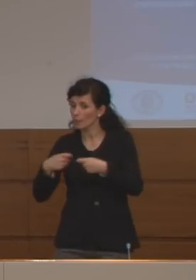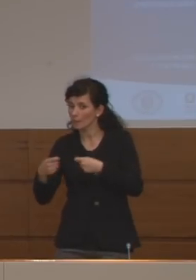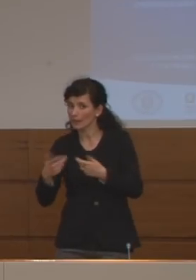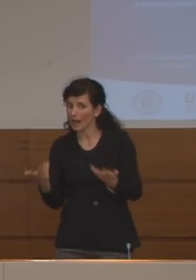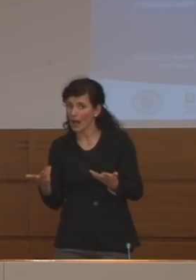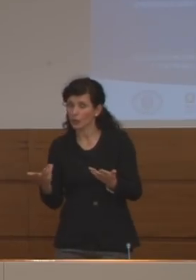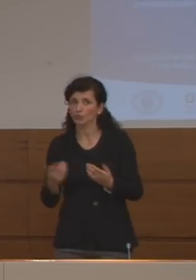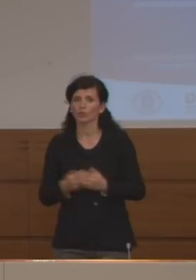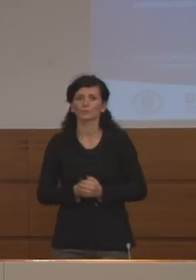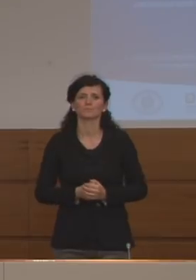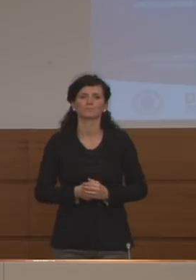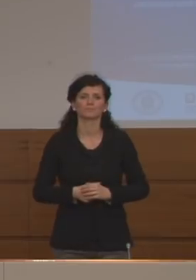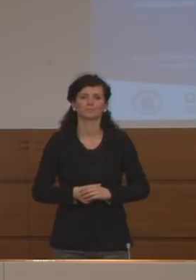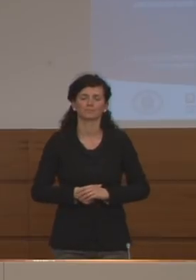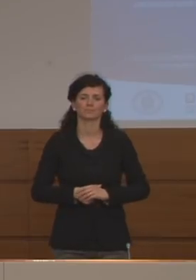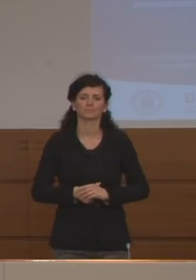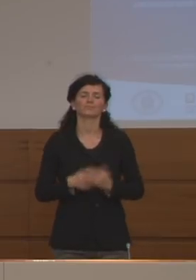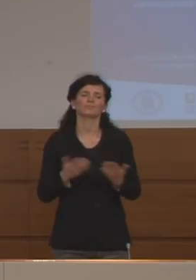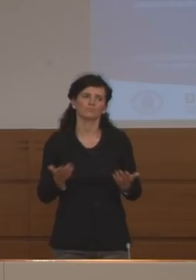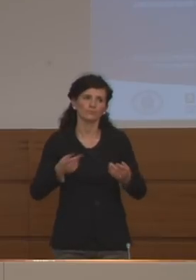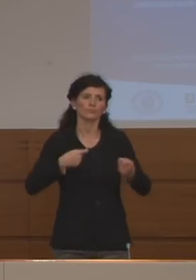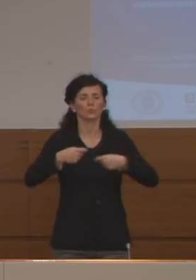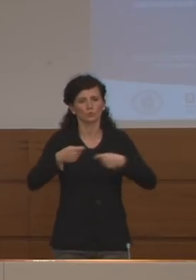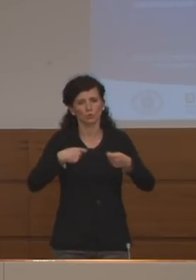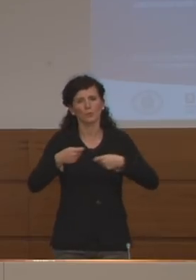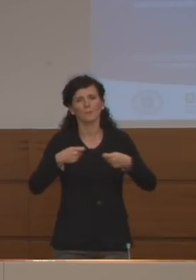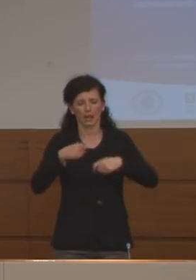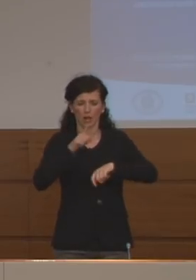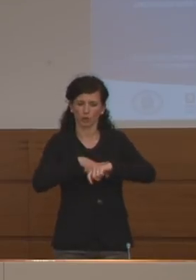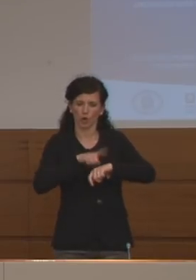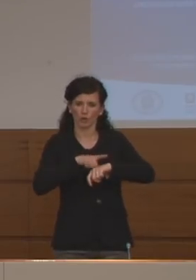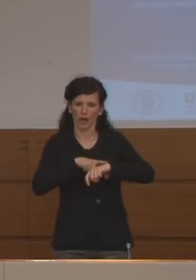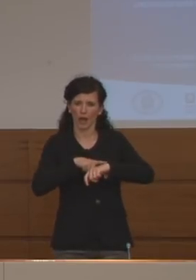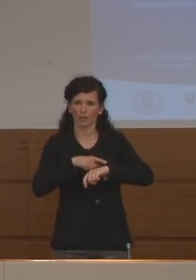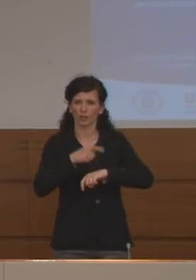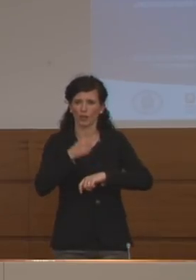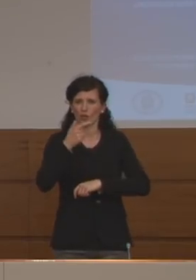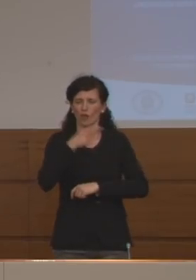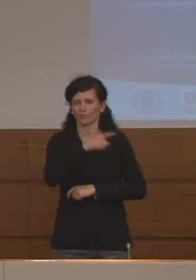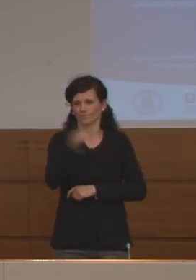Beh, per l'orario dei supermercati, come avete visto, sono regolamentati e saranno